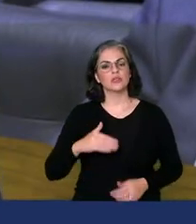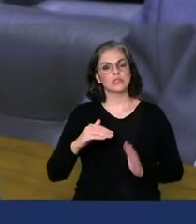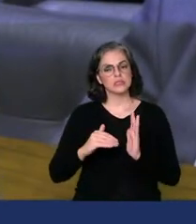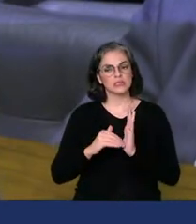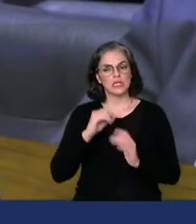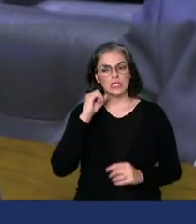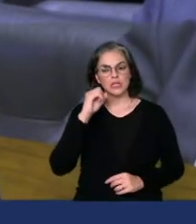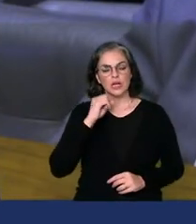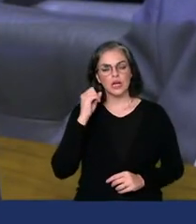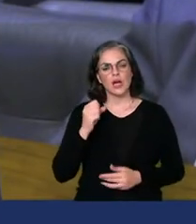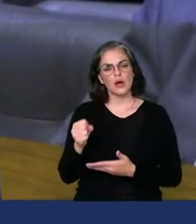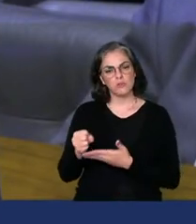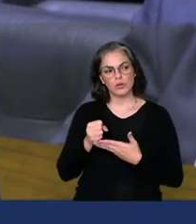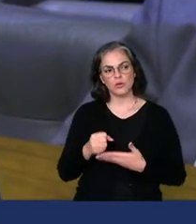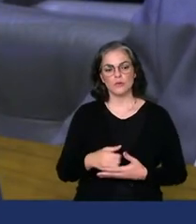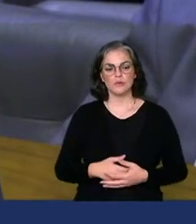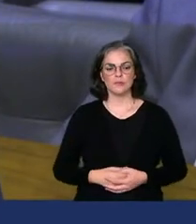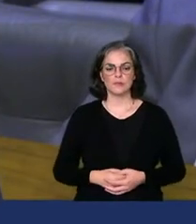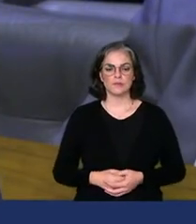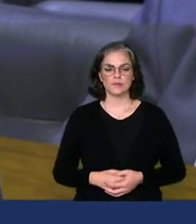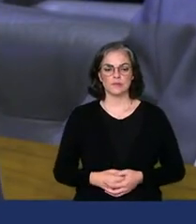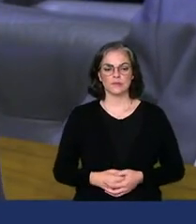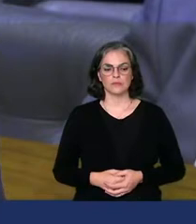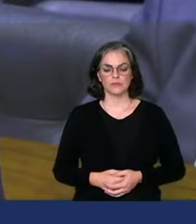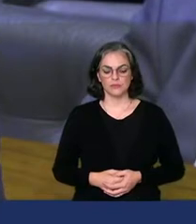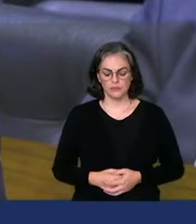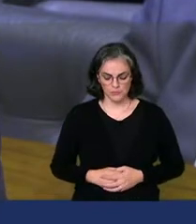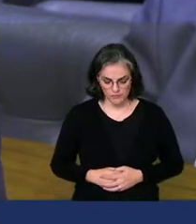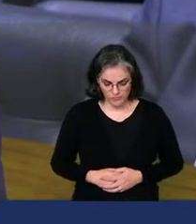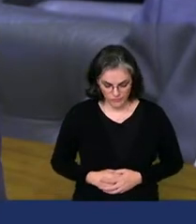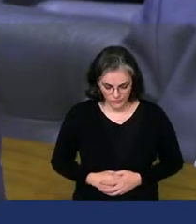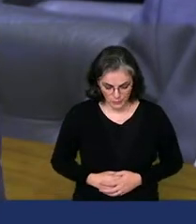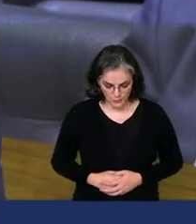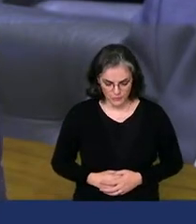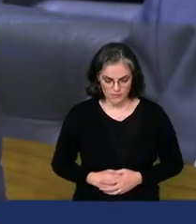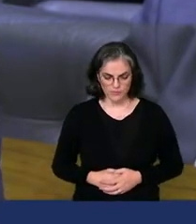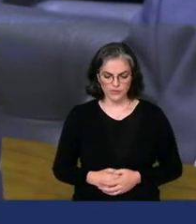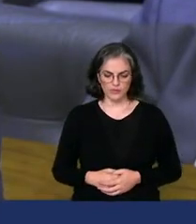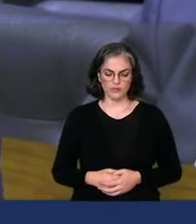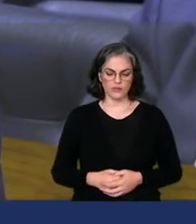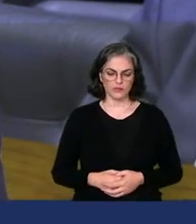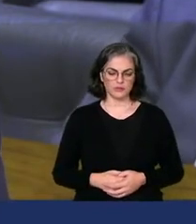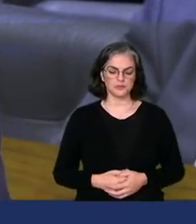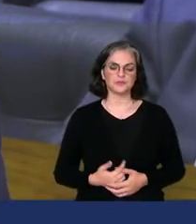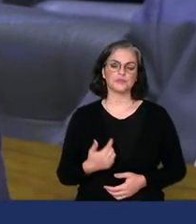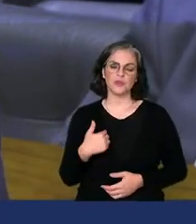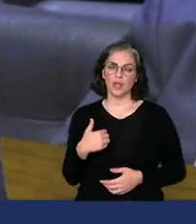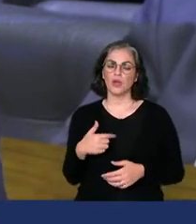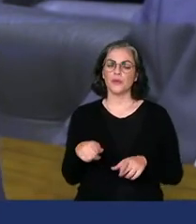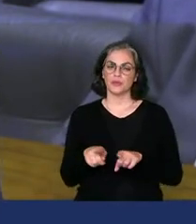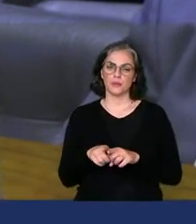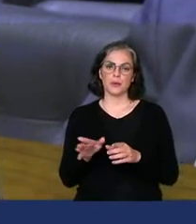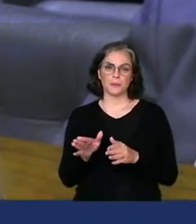GOVERNO DO SENADO QUE APOIE ESSE PROJETO, SENHOR PRESIDENTE. EU GOSTARIA TAMBÉM NESSE MOMENTO, EU FUI QUATRO ANOS PRESIDENTE DO